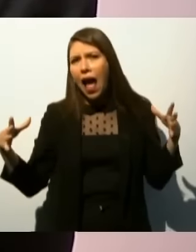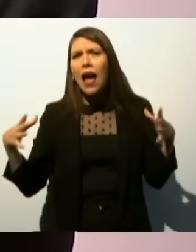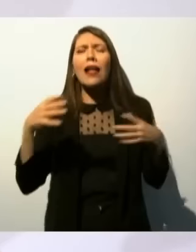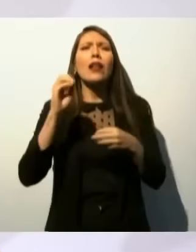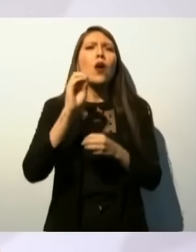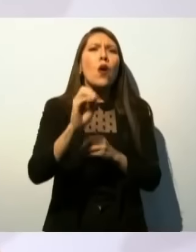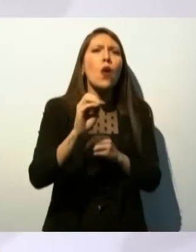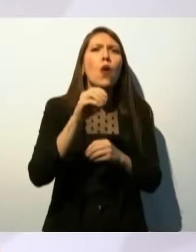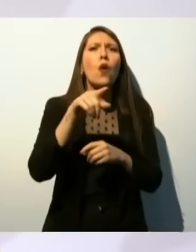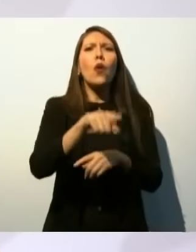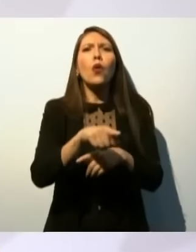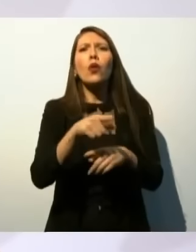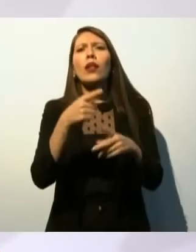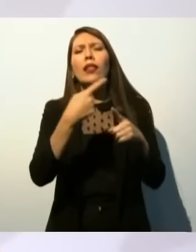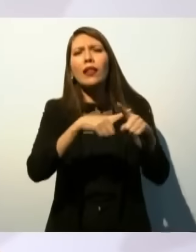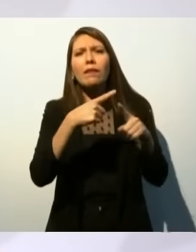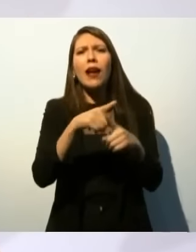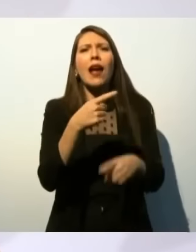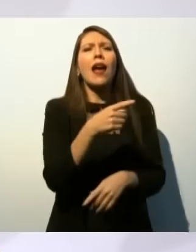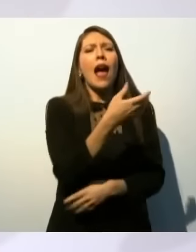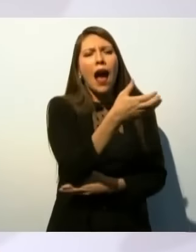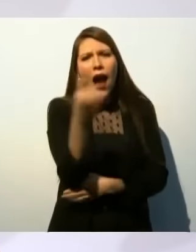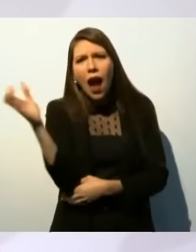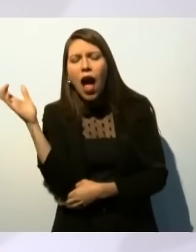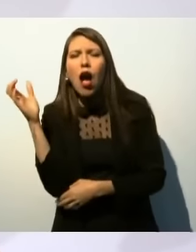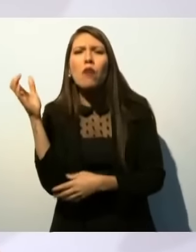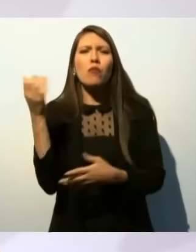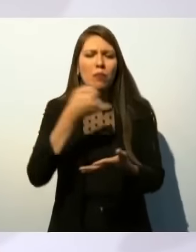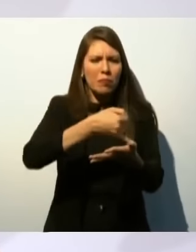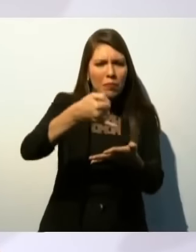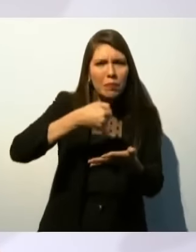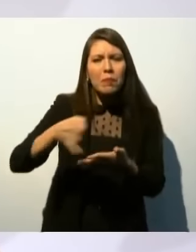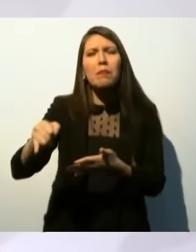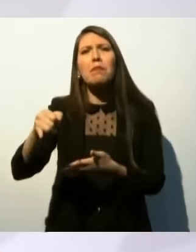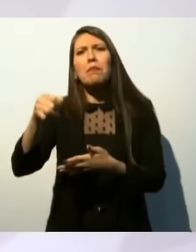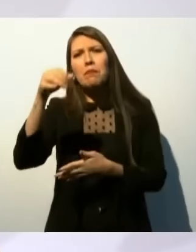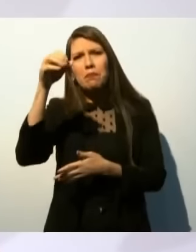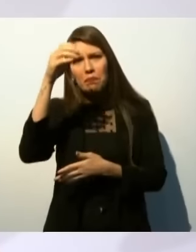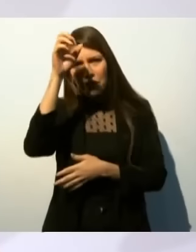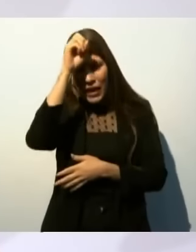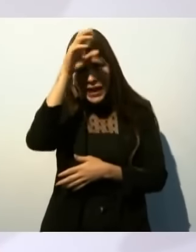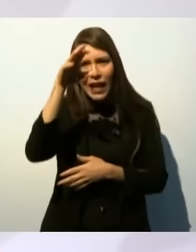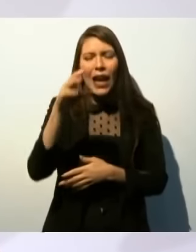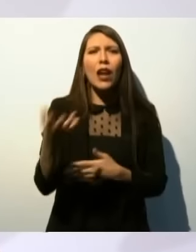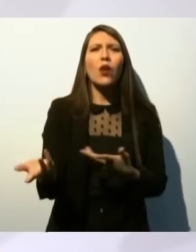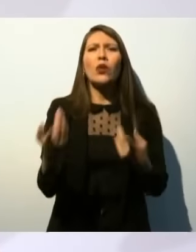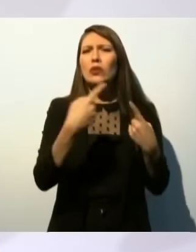pesqueros indígenas mineros pueblos reconocidos como mágicos por su historia y su belleza